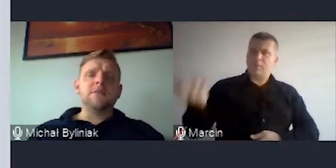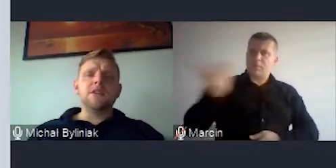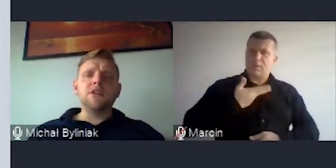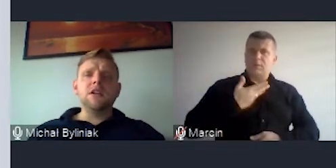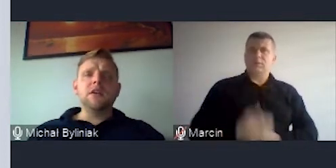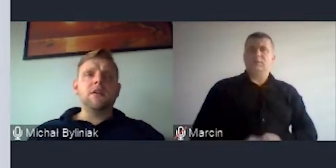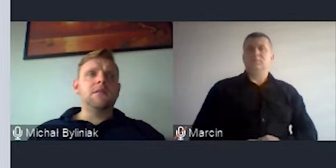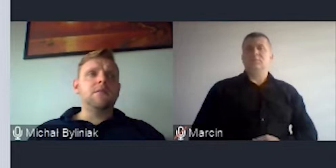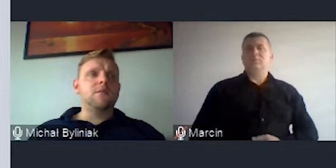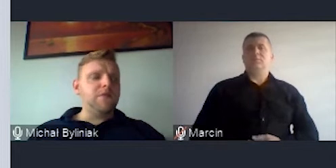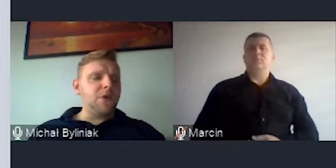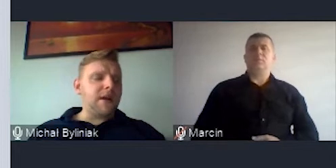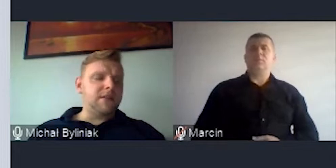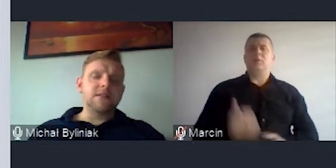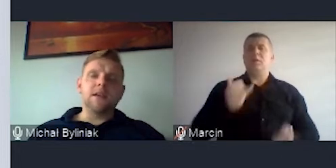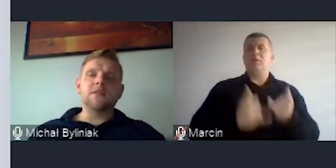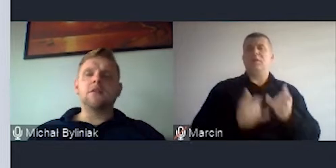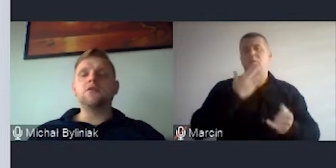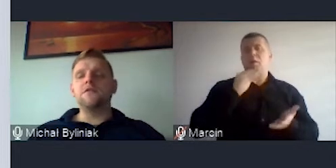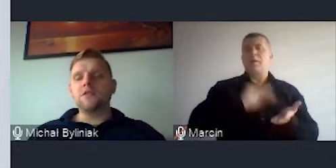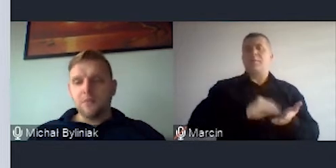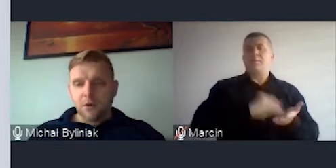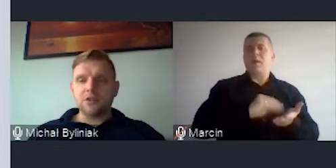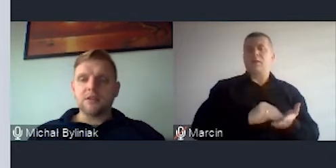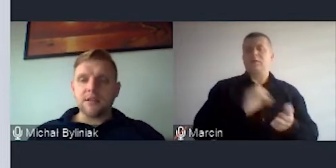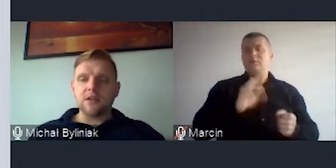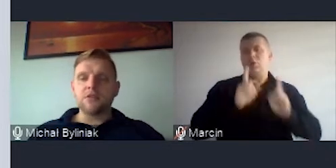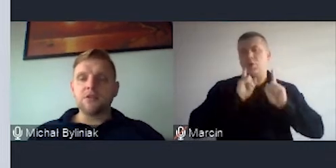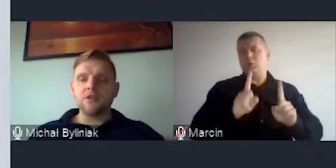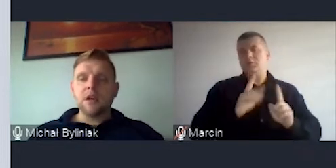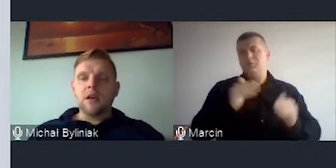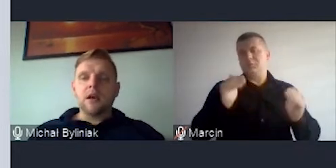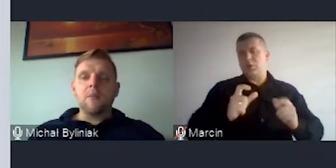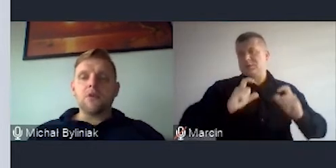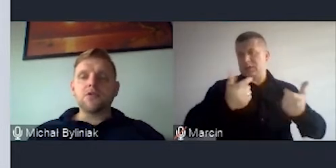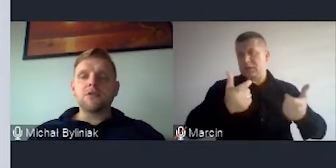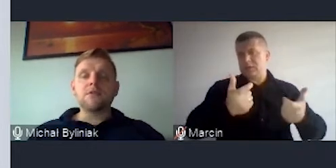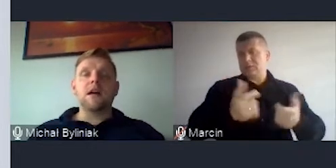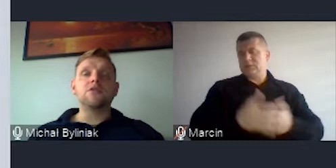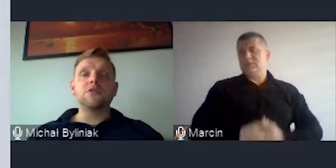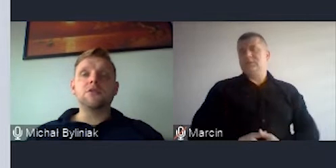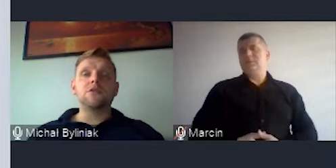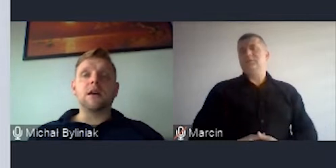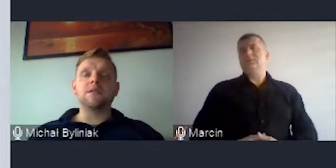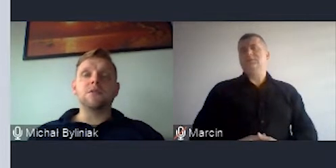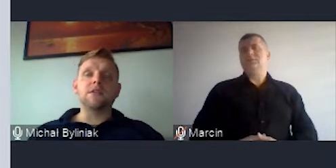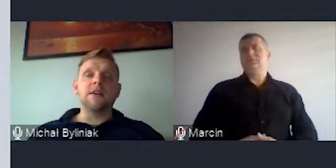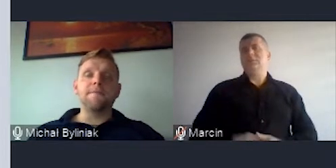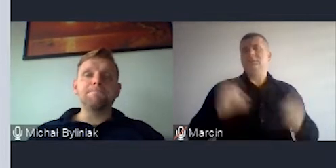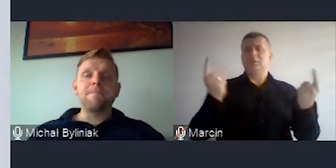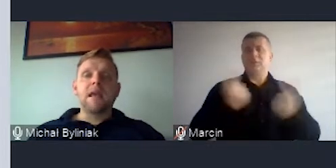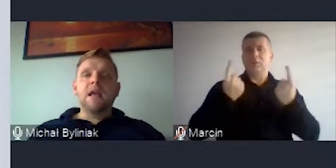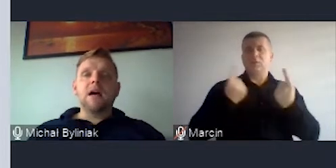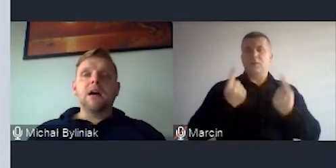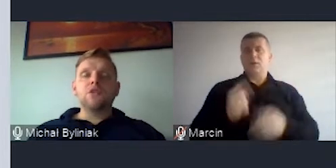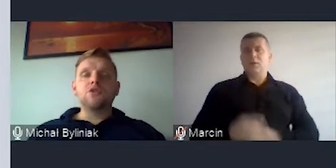Natomiast jeżeli mówimy o praktyce to oczywiście może się zdarzyć taka sytuacja,